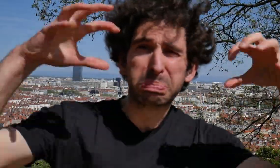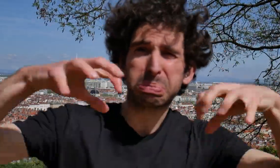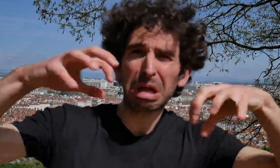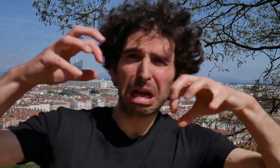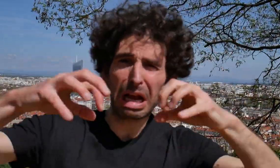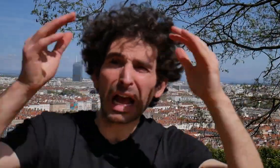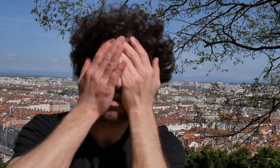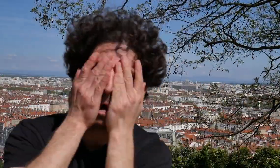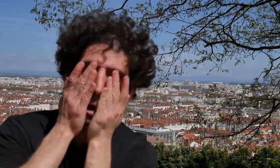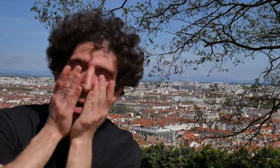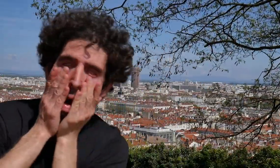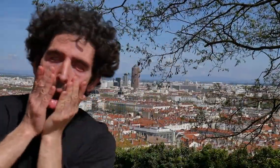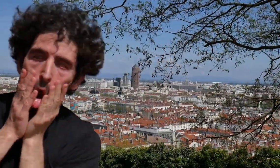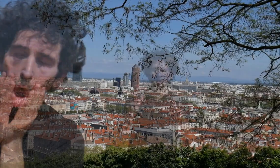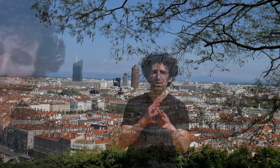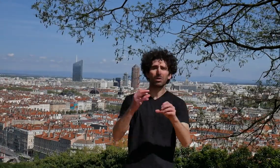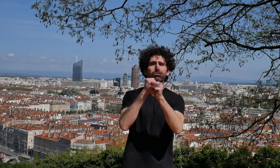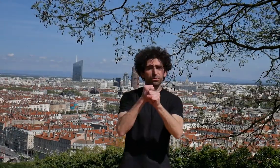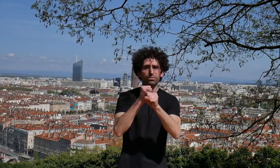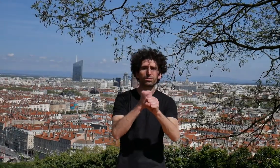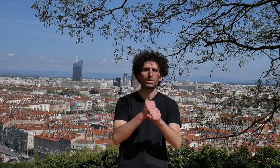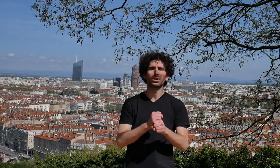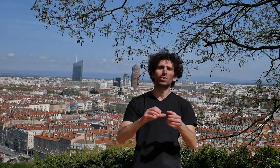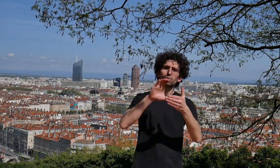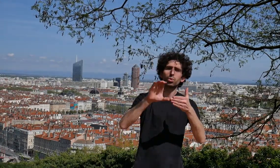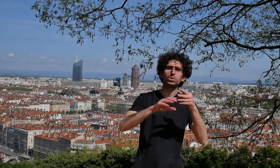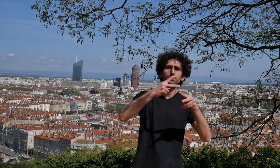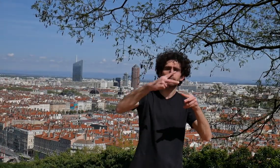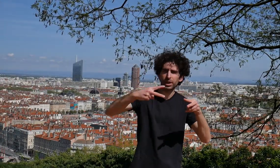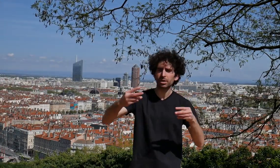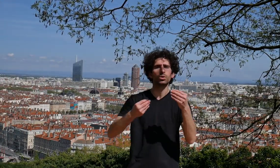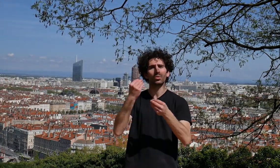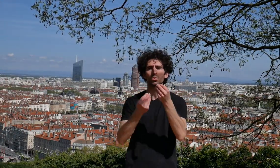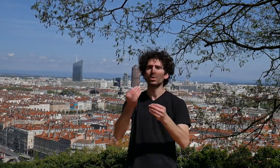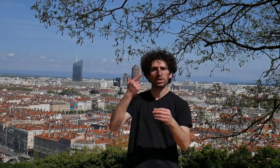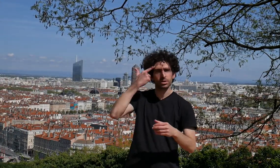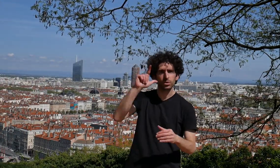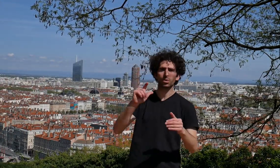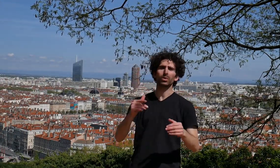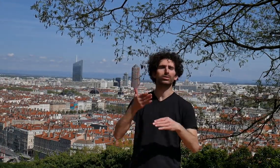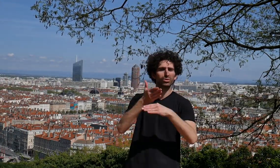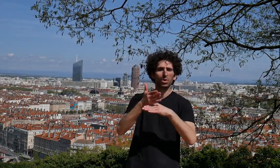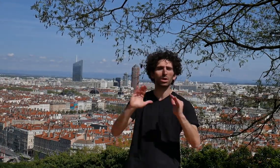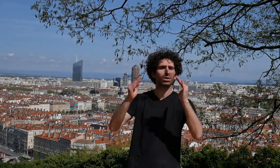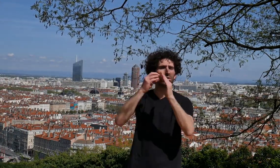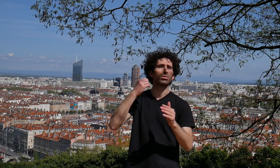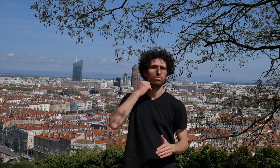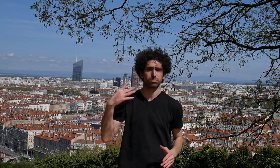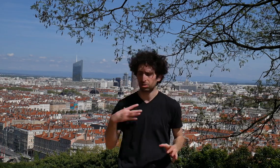*Pluie* En résumé, que ce soit à Toulouse, à Lyon ou dans le Jura,